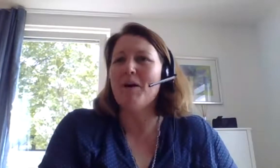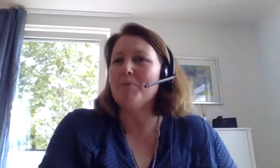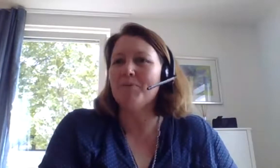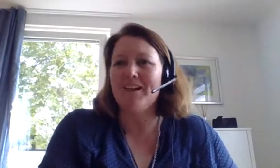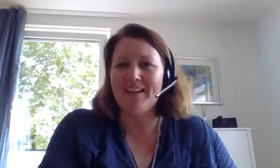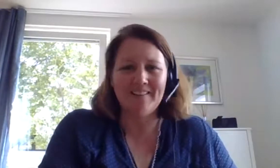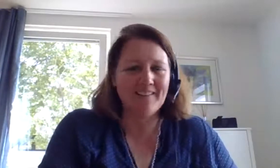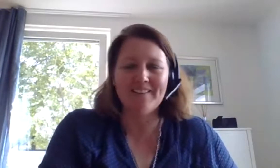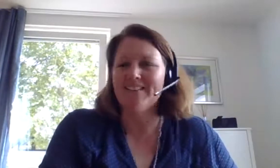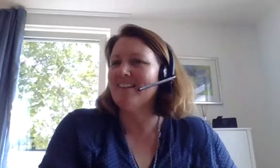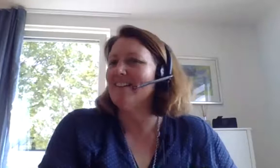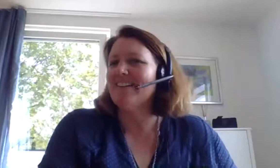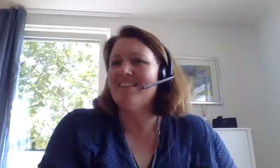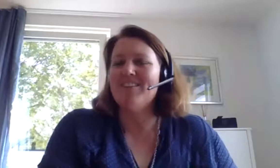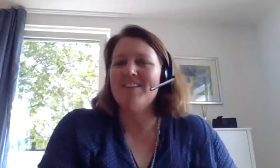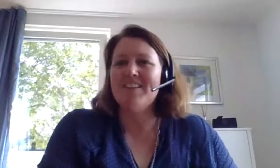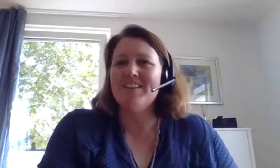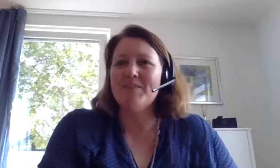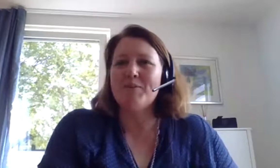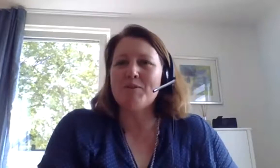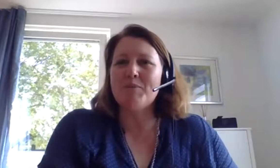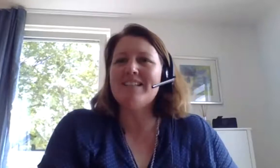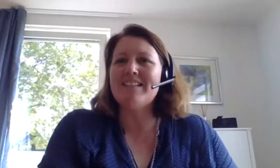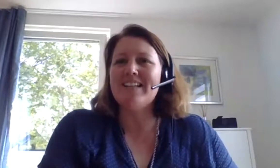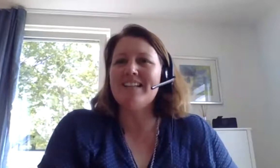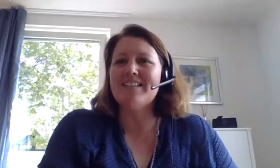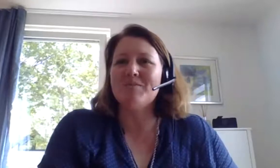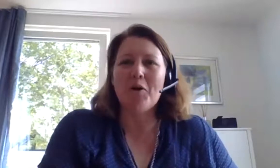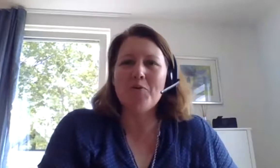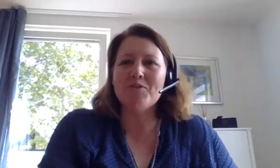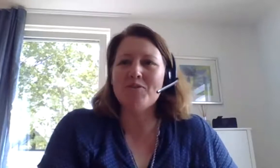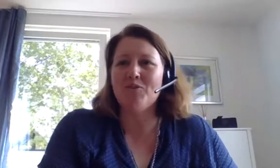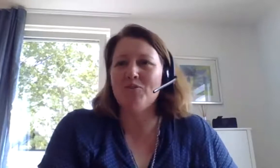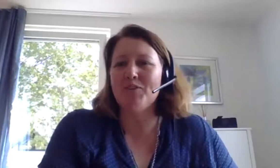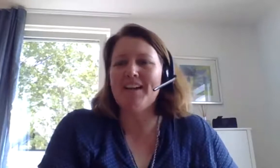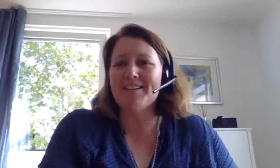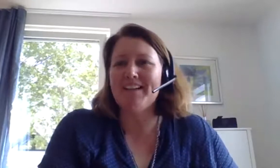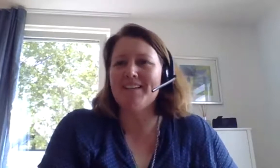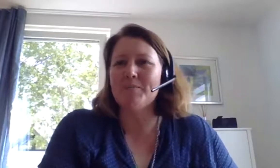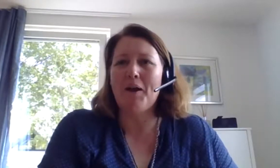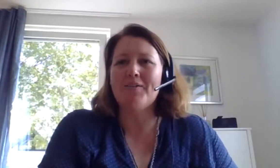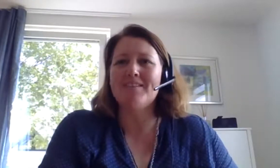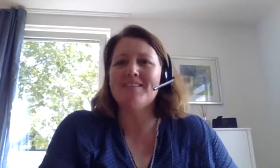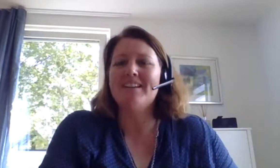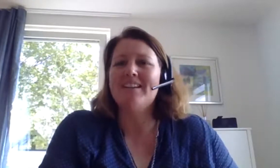حيث تحدثنا قليلا عن الأدوار المتعلقة بالأهالي ومقدمي الرعاية